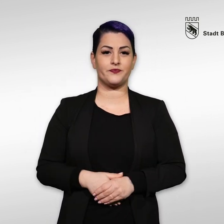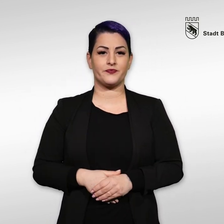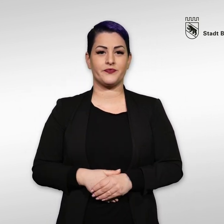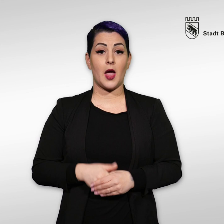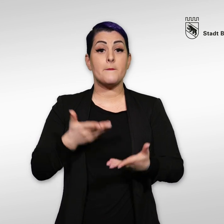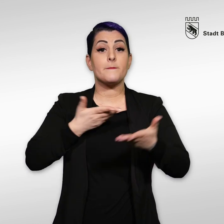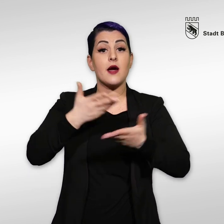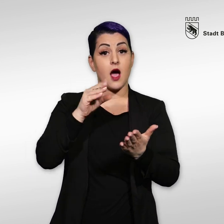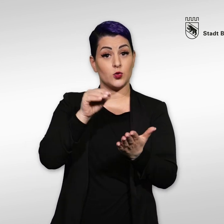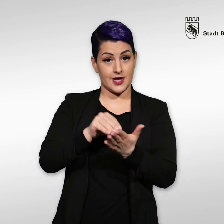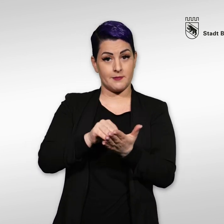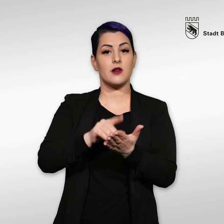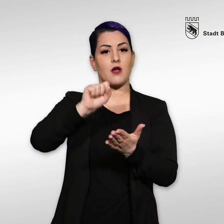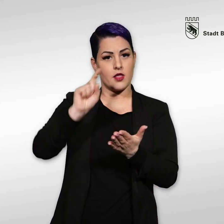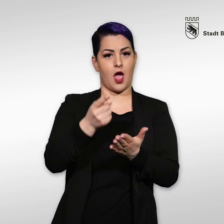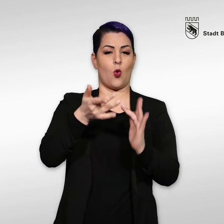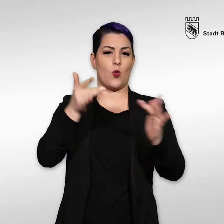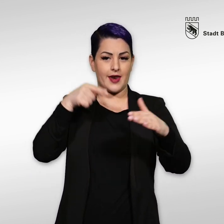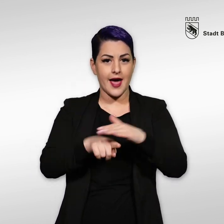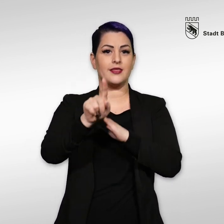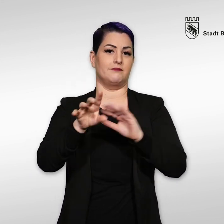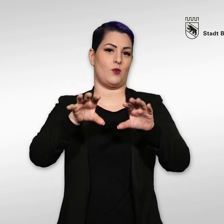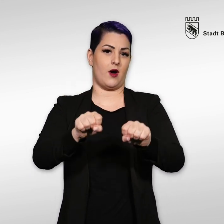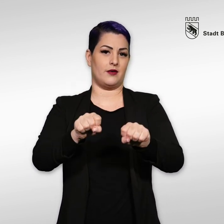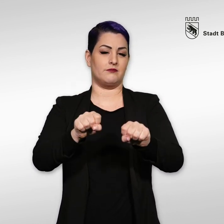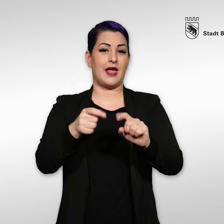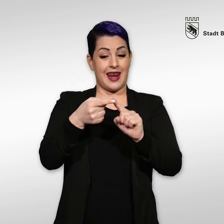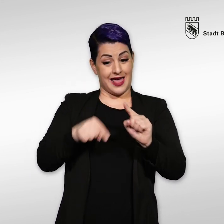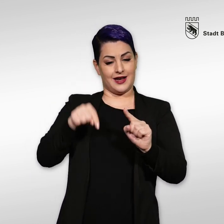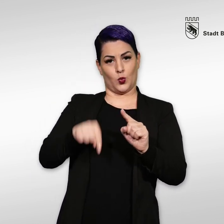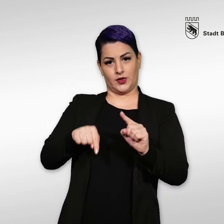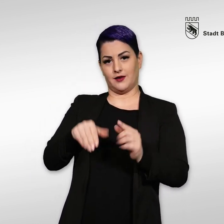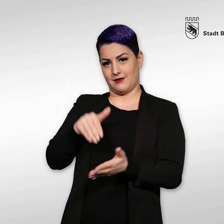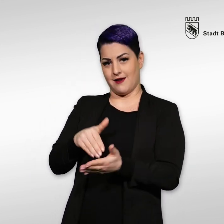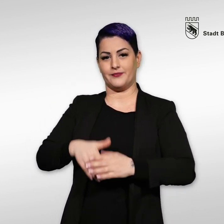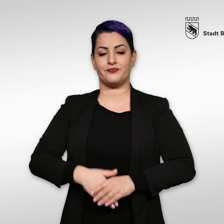Sie können auch online einen Beratungstermin buchen. Sie finden den Link dazu unter diesem Video.